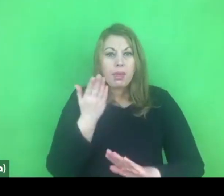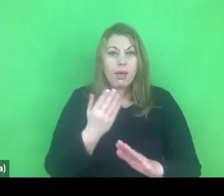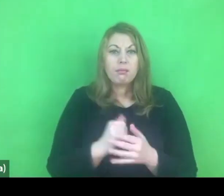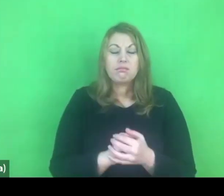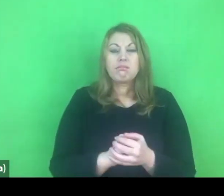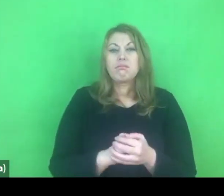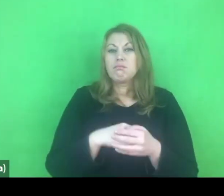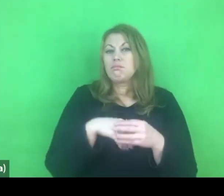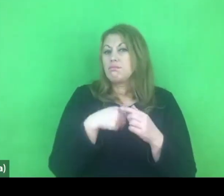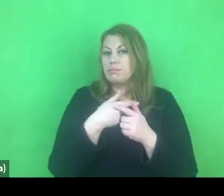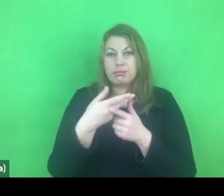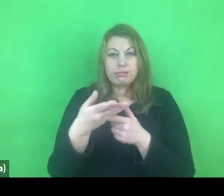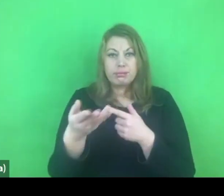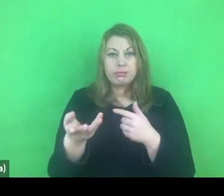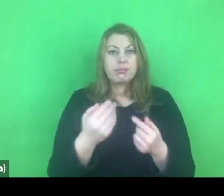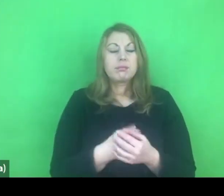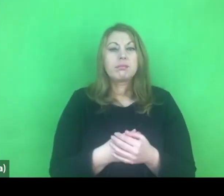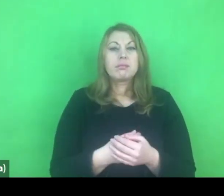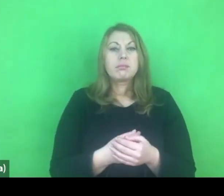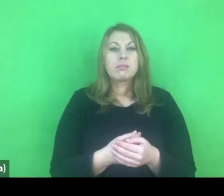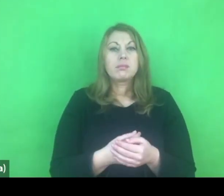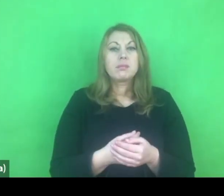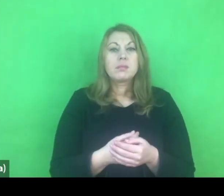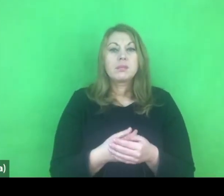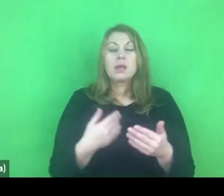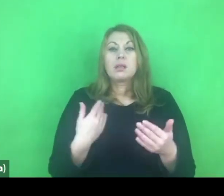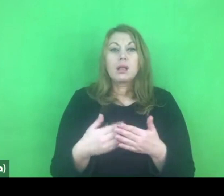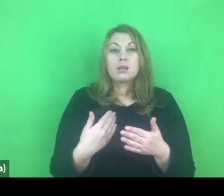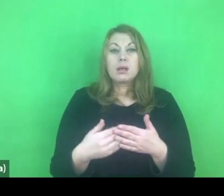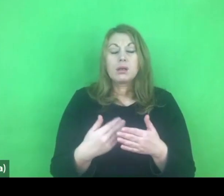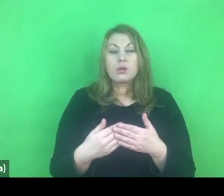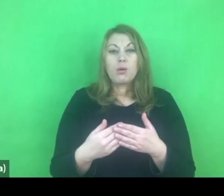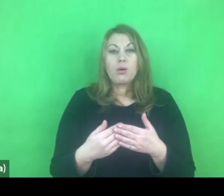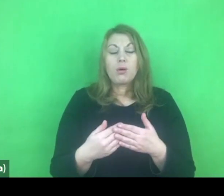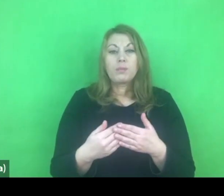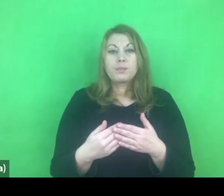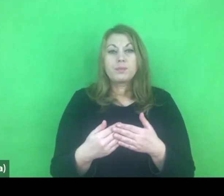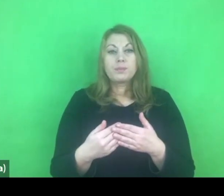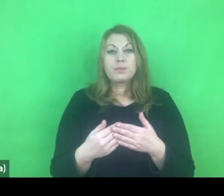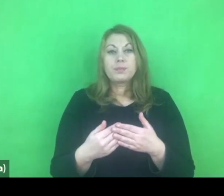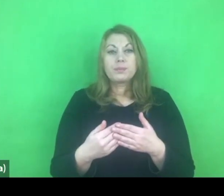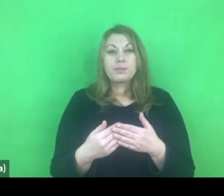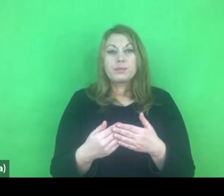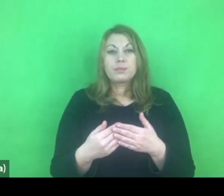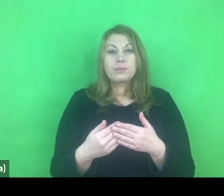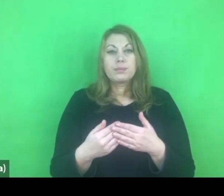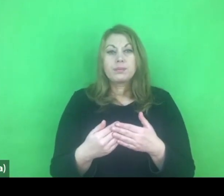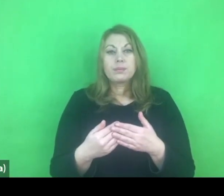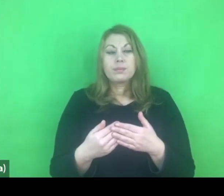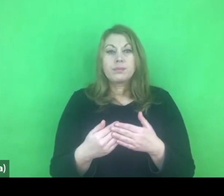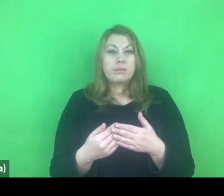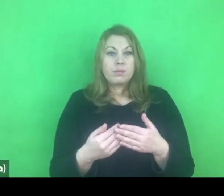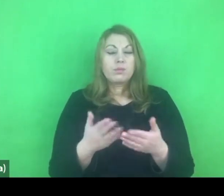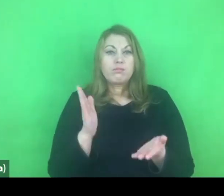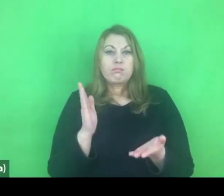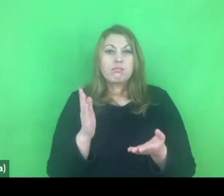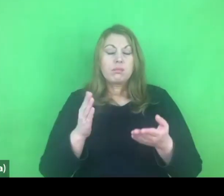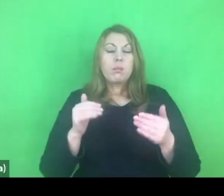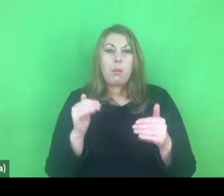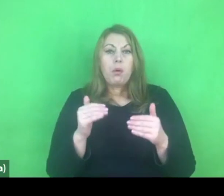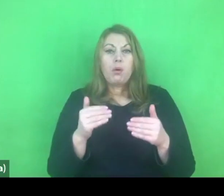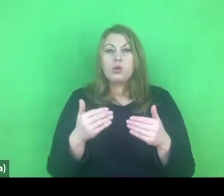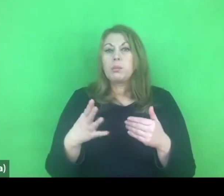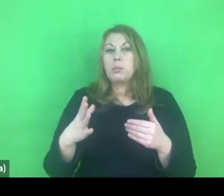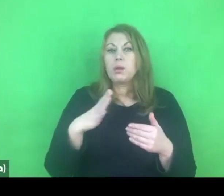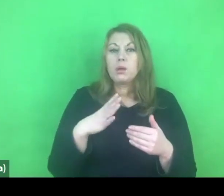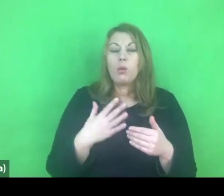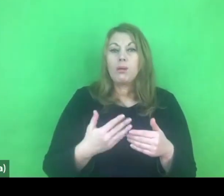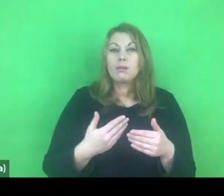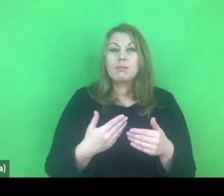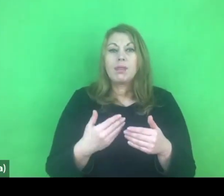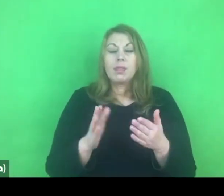O tyle o ile do tej pory mogliśmy podpierać się różnymi rozwiązaniami związanymi z konwencją stambulską